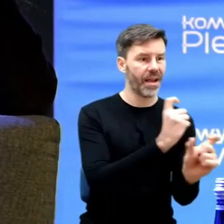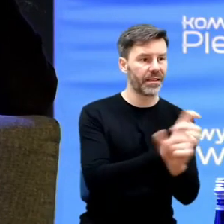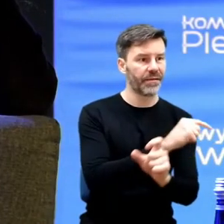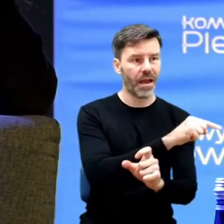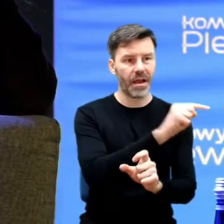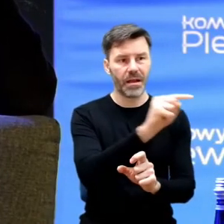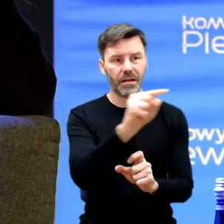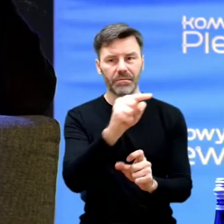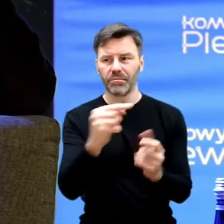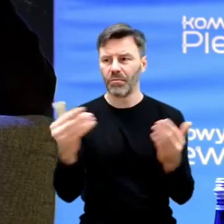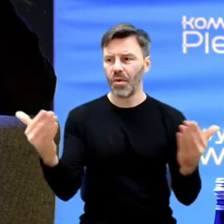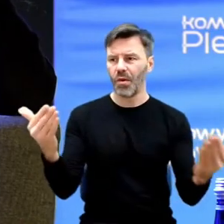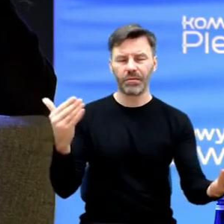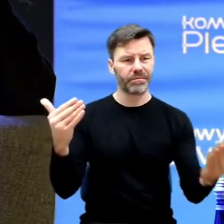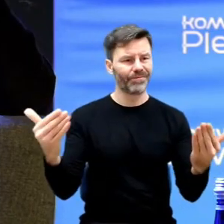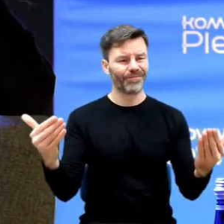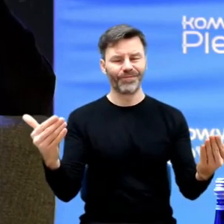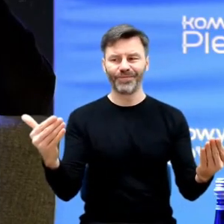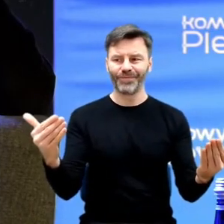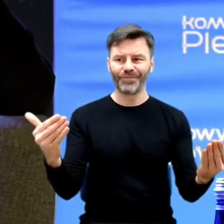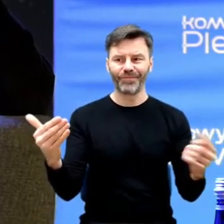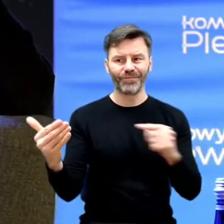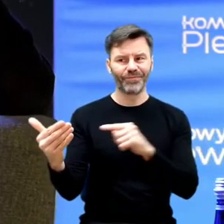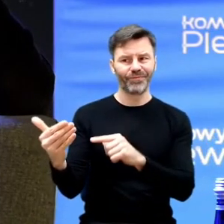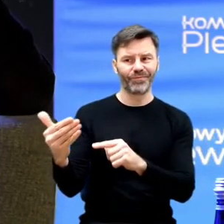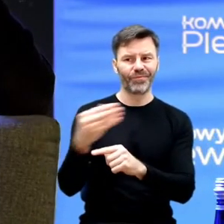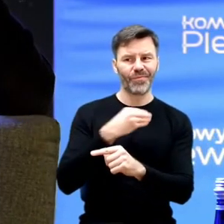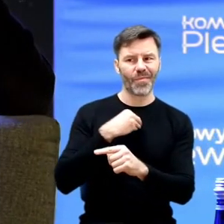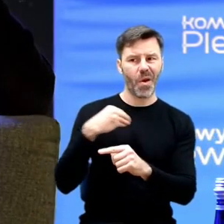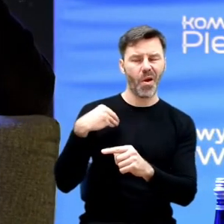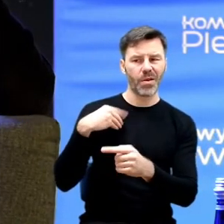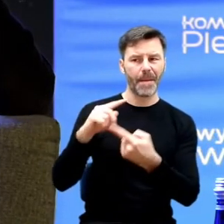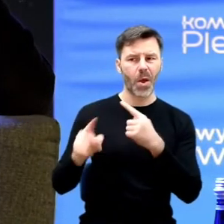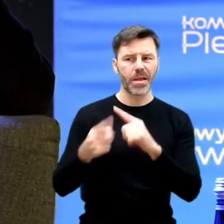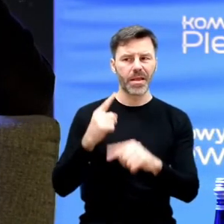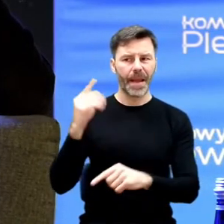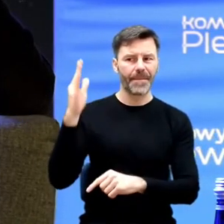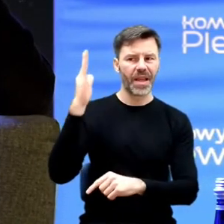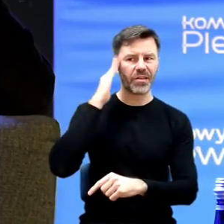ta polityka mieszkaniowa nie przebiła się, brzydko mówiąc, nie zaistniała.